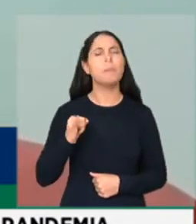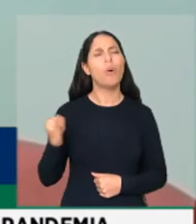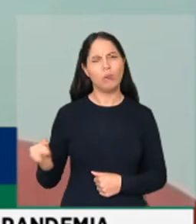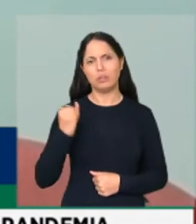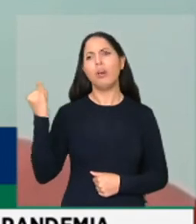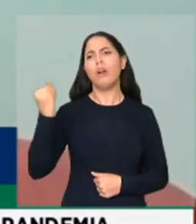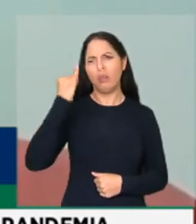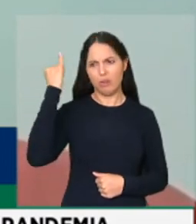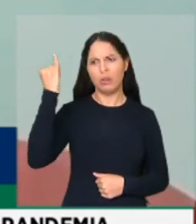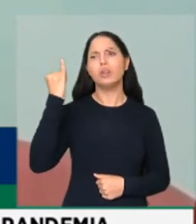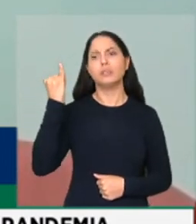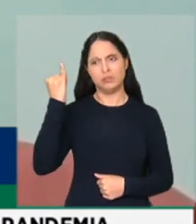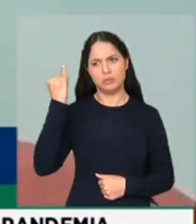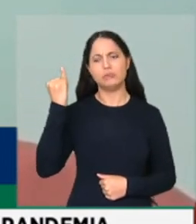E... REITERO O PEDIDO AQUI